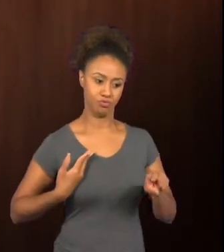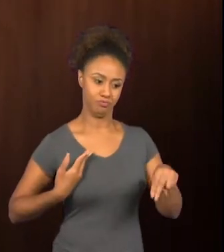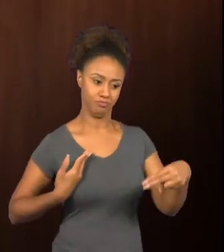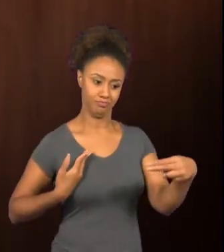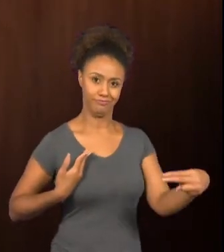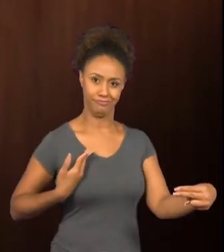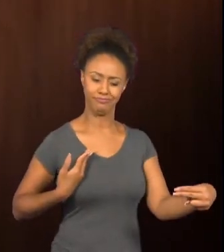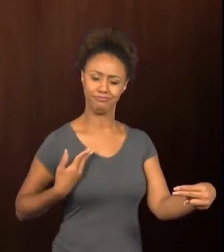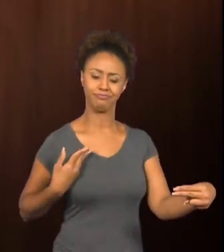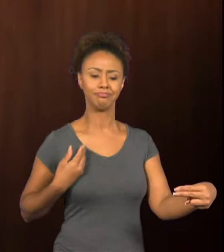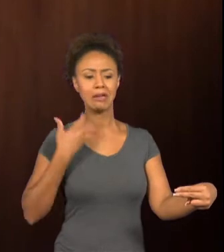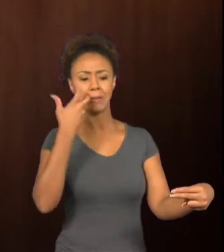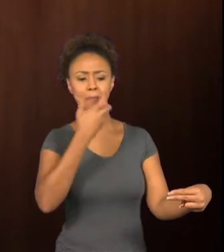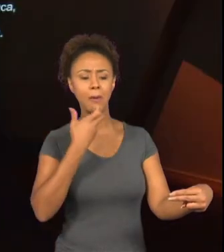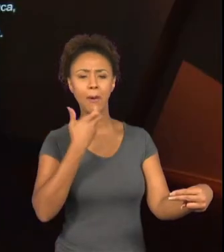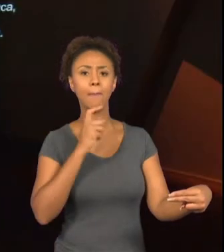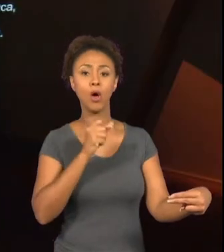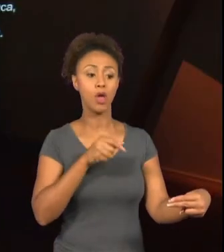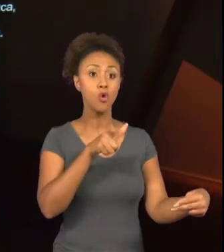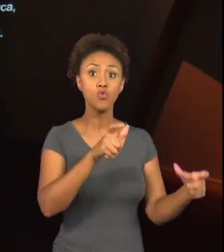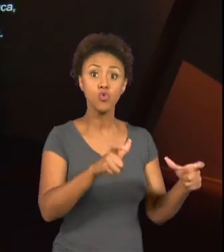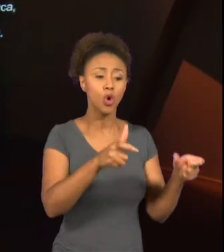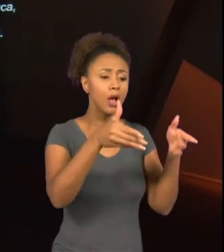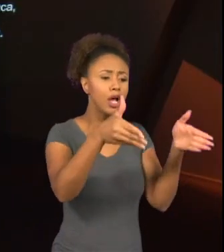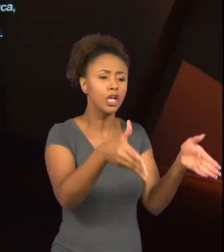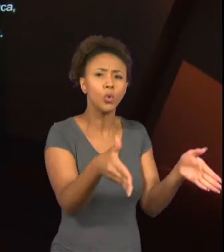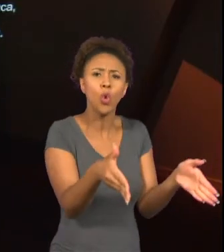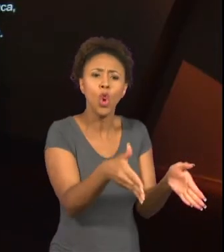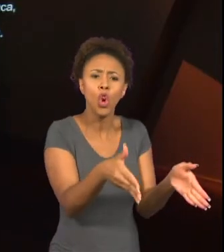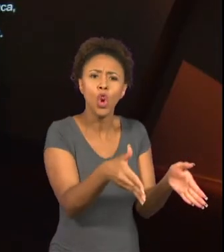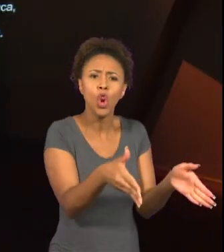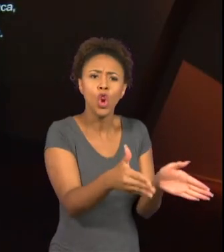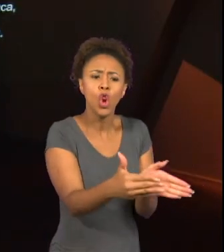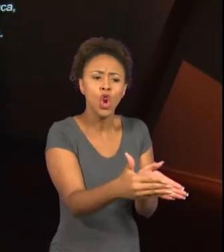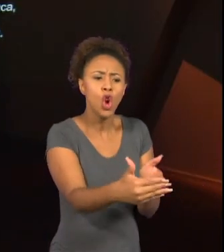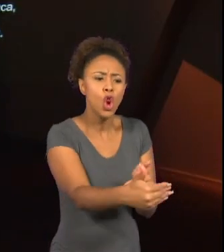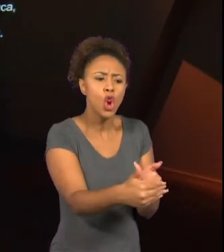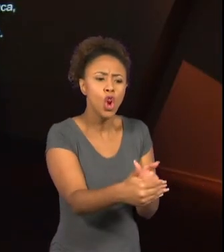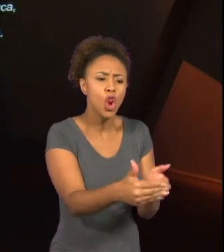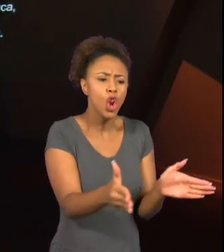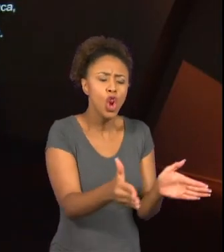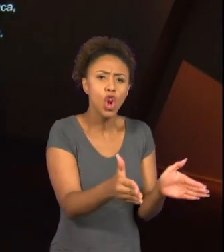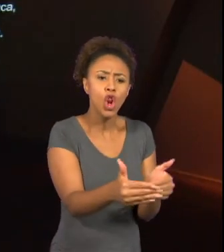COVA EM QUE O LAVRADOR MORTO ESTÁ, TÃO PEQUENININHA COM PALMOS MEDIDA, É FINALMENTE A